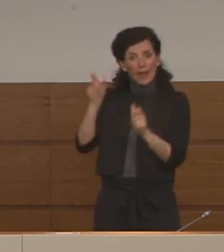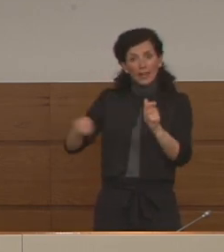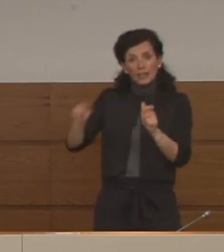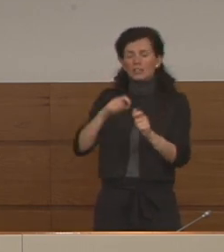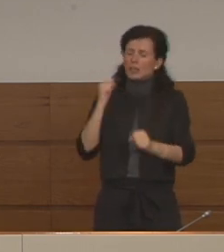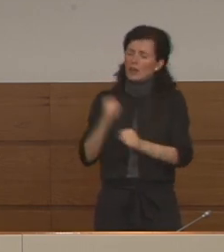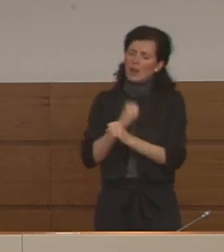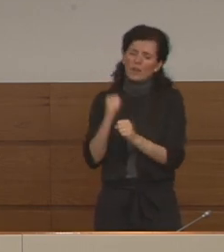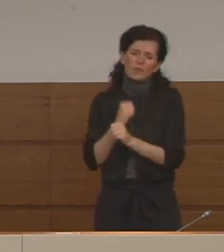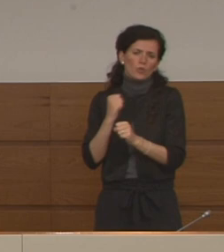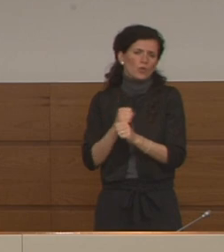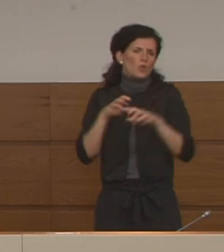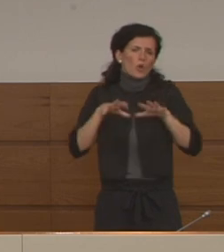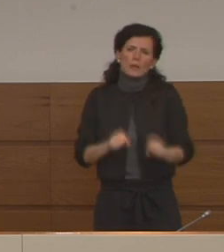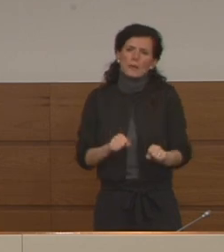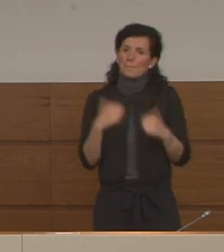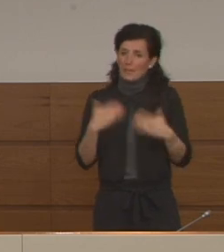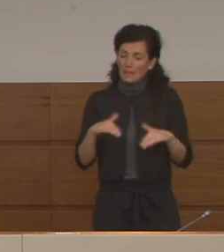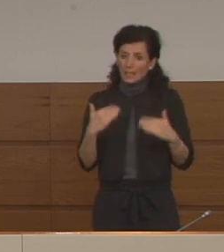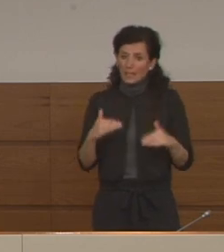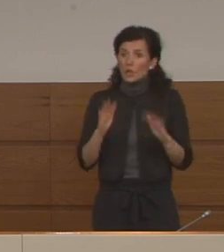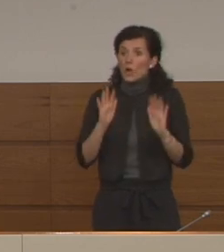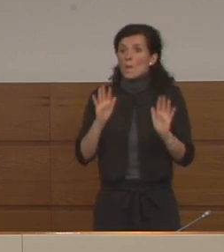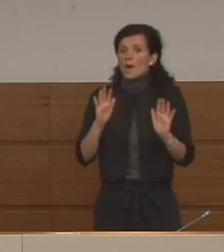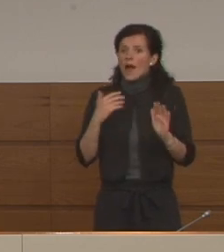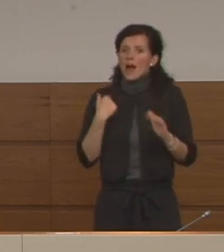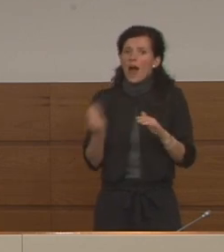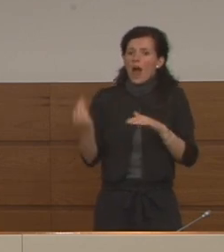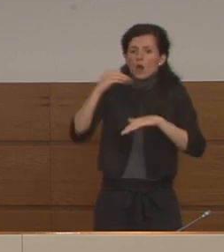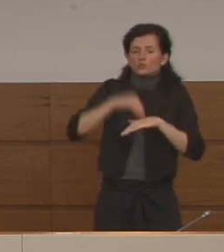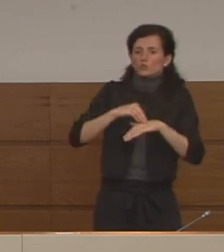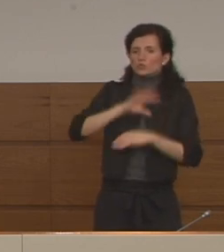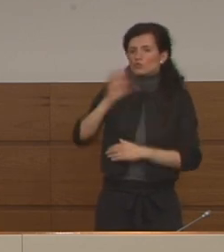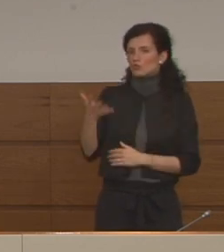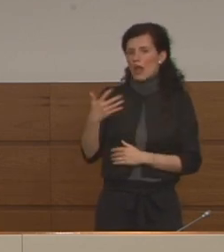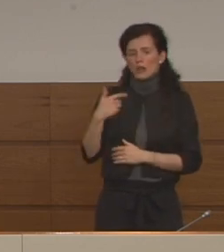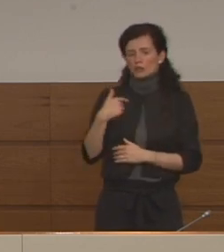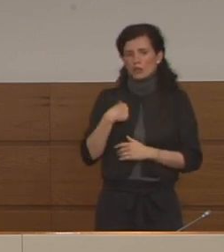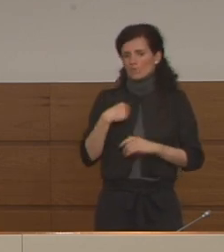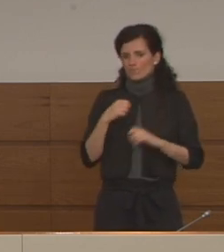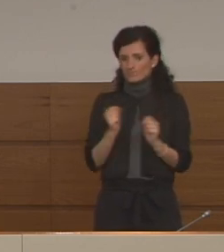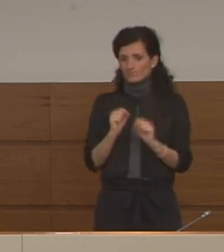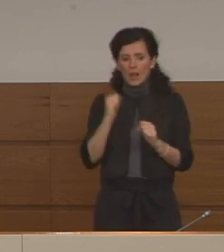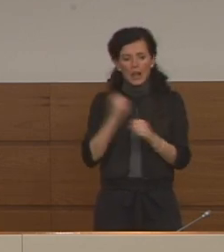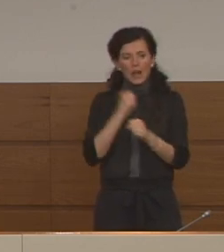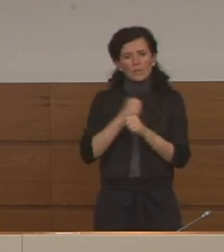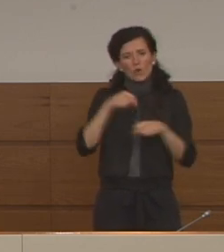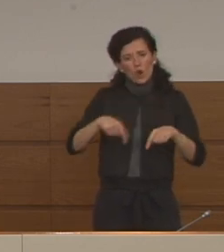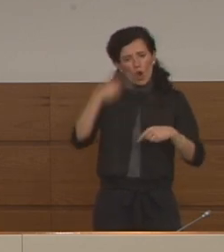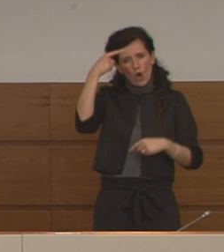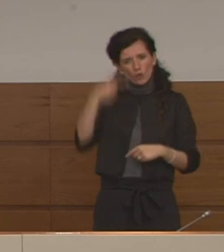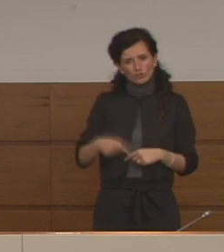Però non posso dire alcunché sui lavori di oggi. Non ritengo, non sarebbe